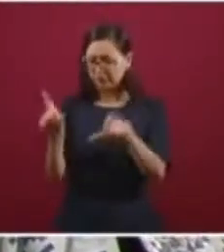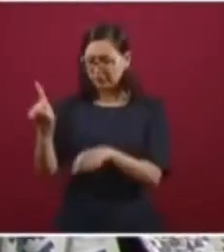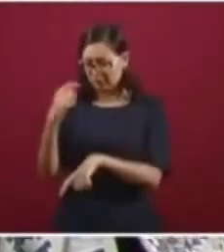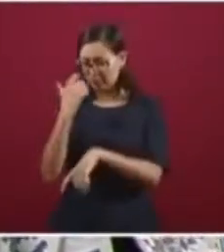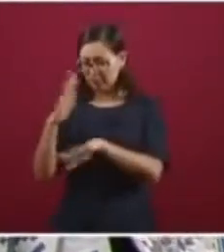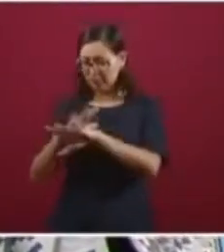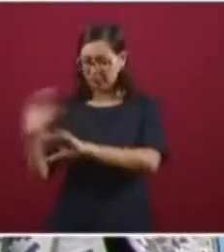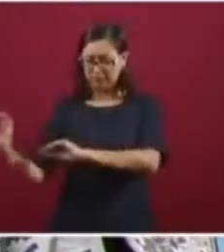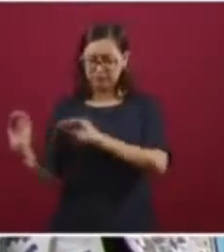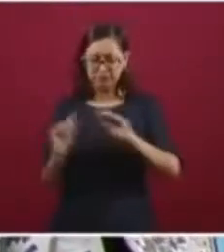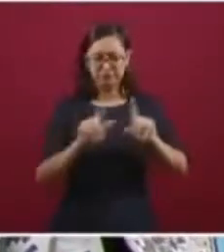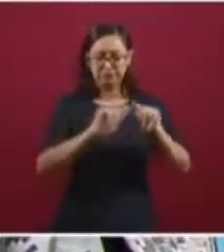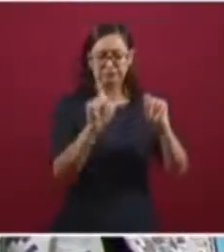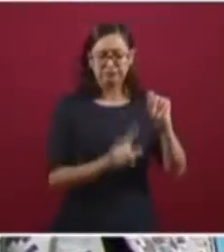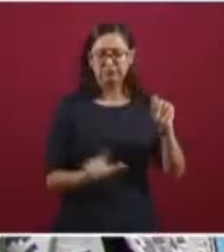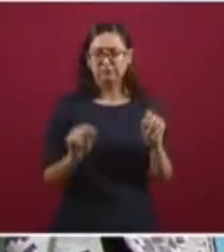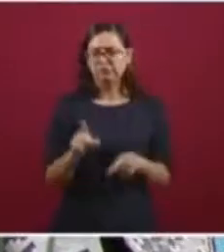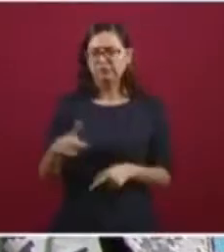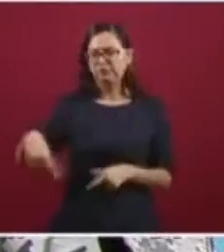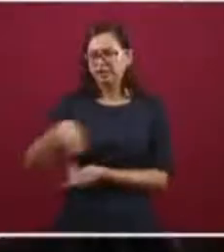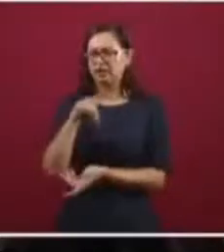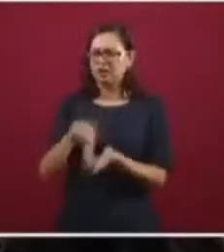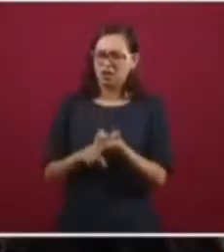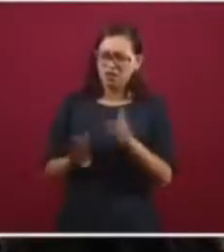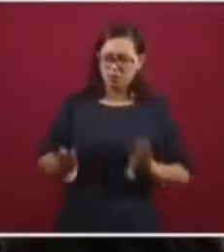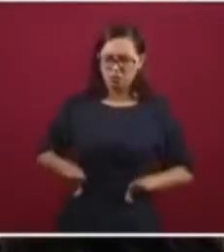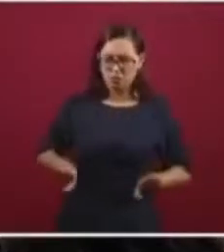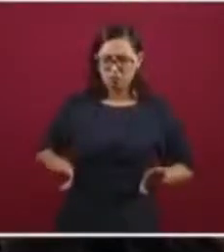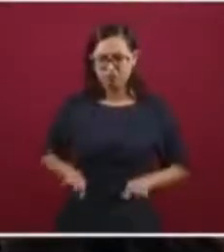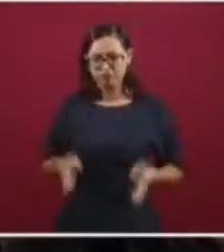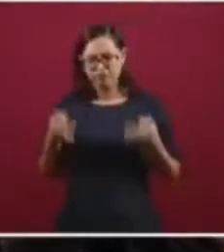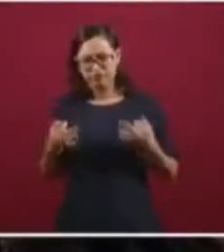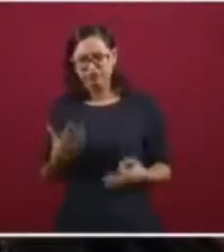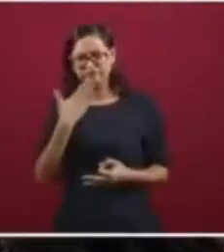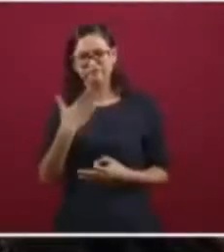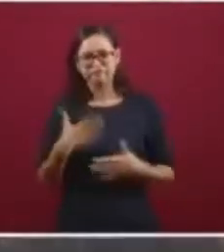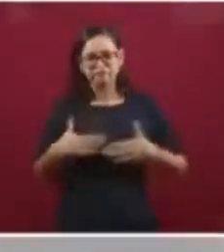Nacional, el examen de control y confianza. En este caso solamente se le va a realizar